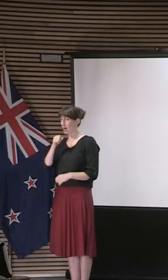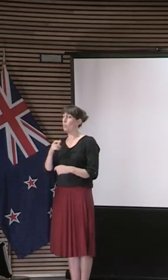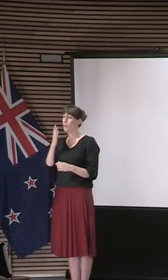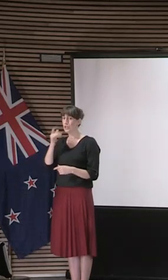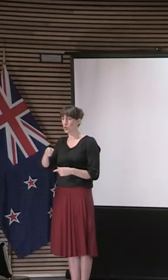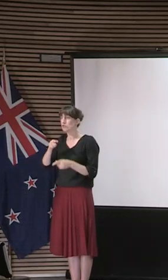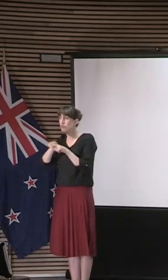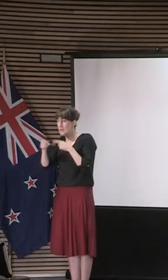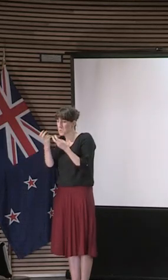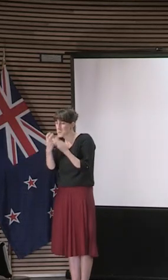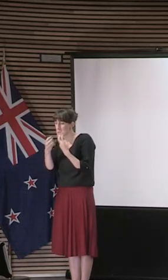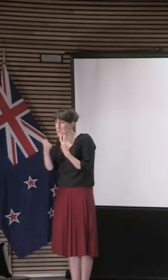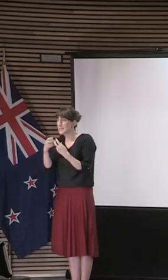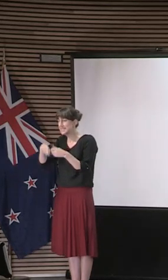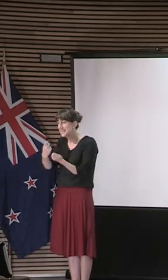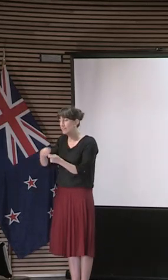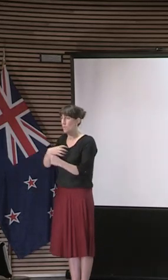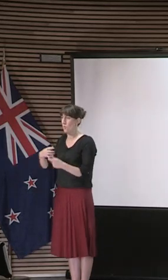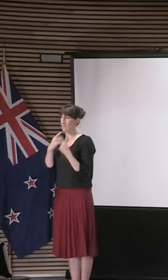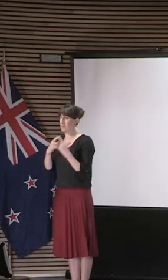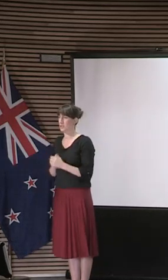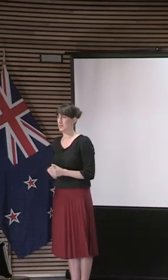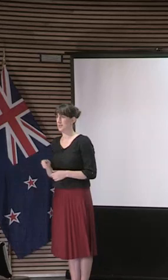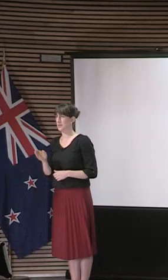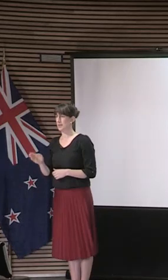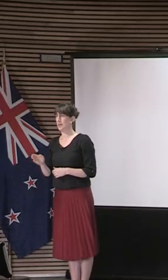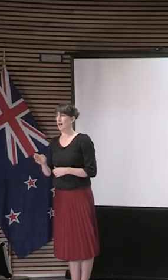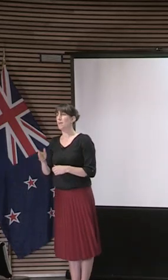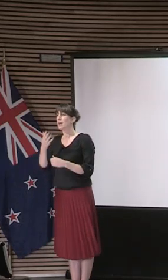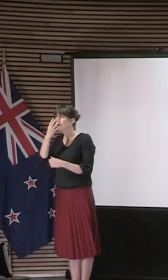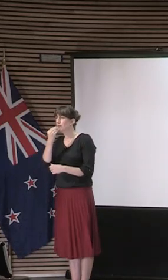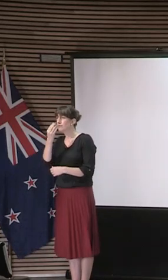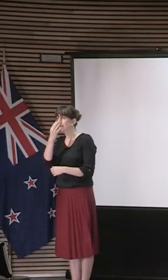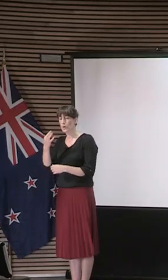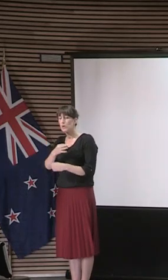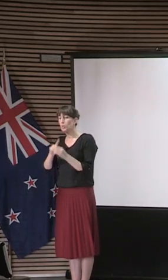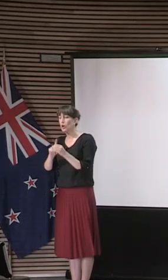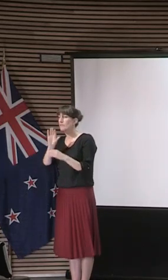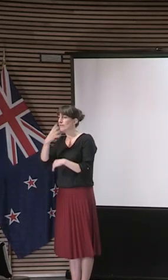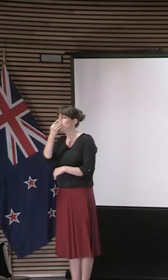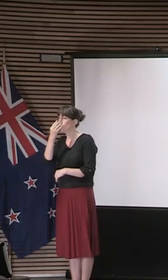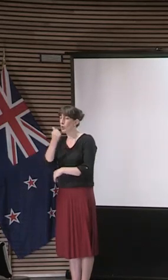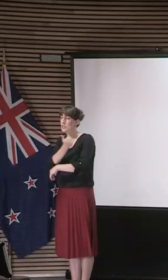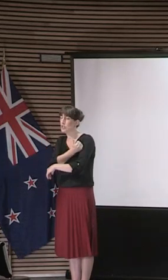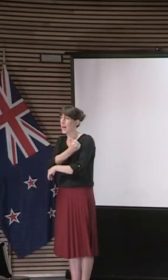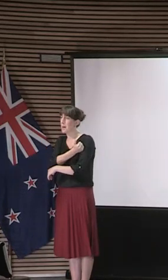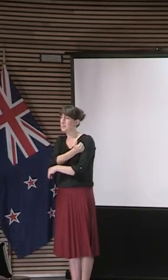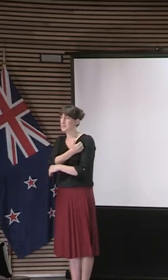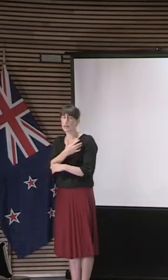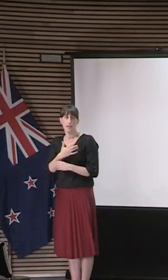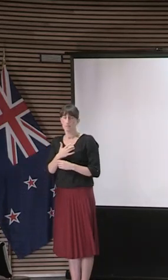rerenga? JACINDA ARDERN: Ka kite